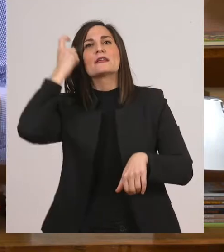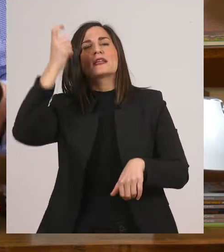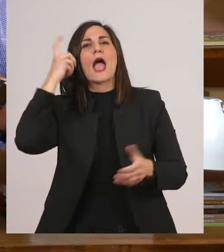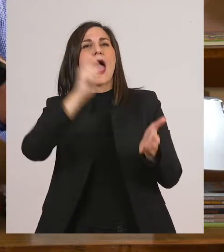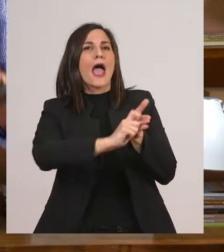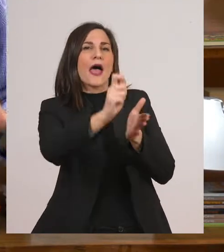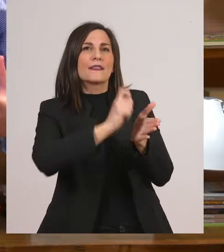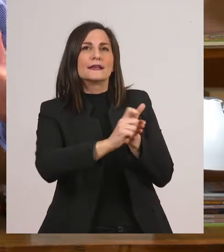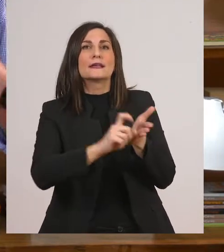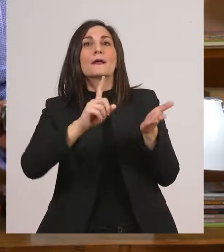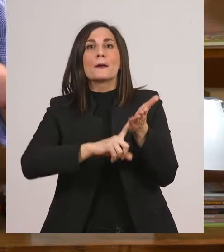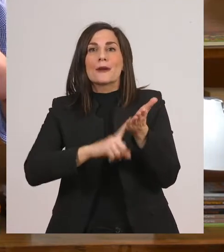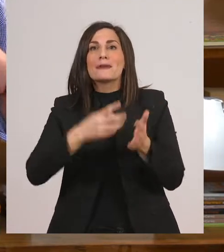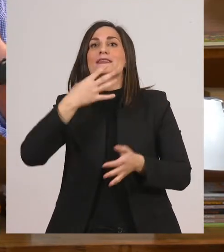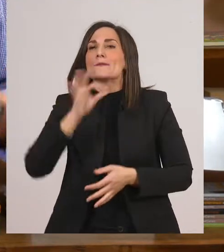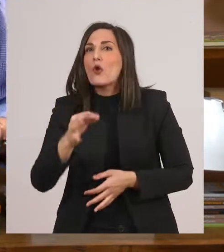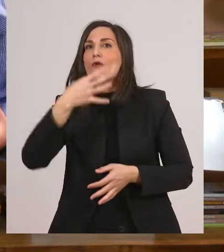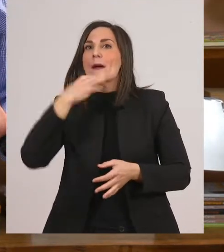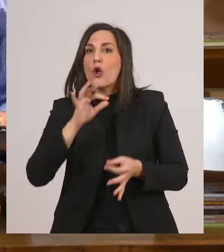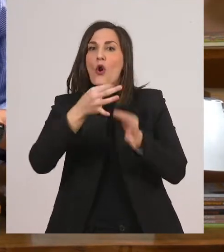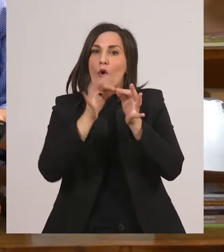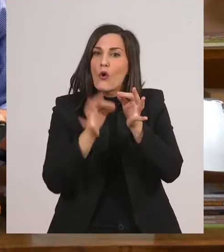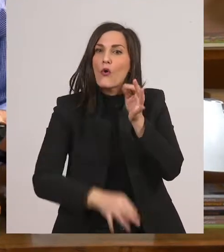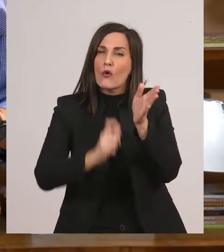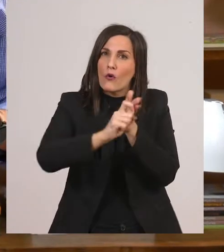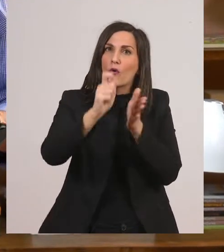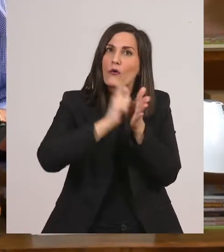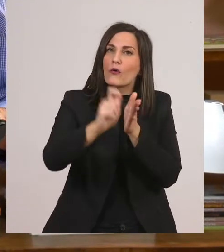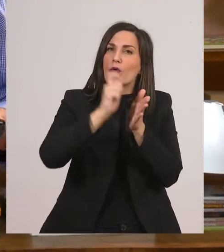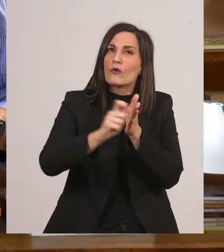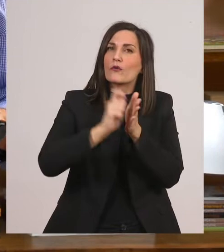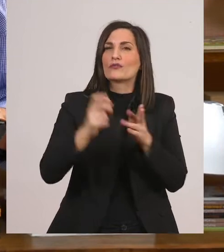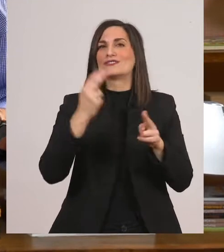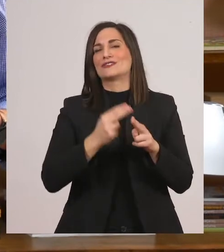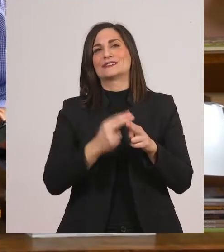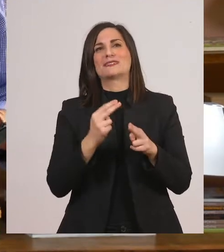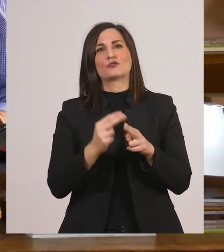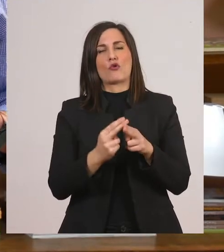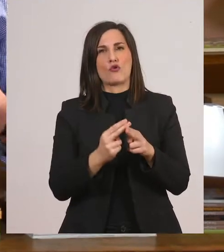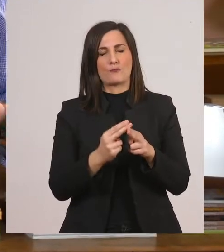που πρέπει να αιτιολογήσουμε κάτι, πρέπει να κάνουμε αυτά τα επιχειρήματα λοιπόν, ένα από τα πρώτα πράγματα που προσέχουμε είναι ακριβώς αυτό.